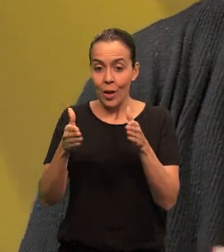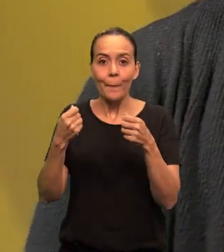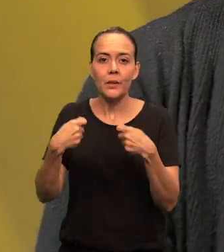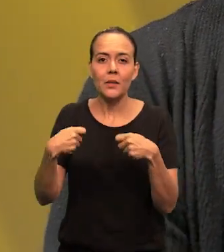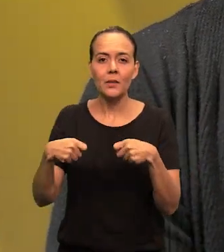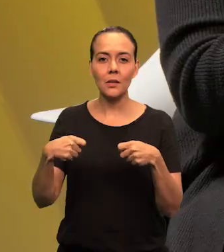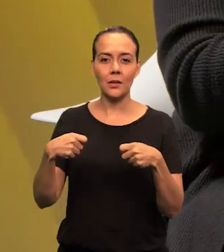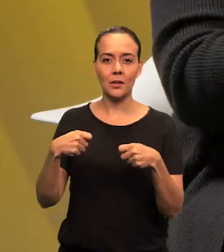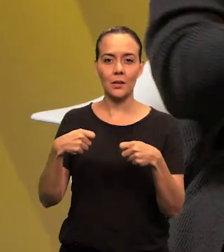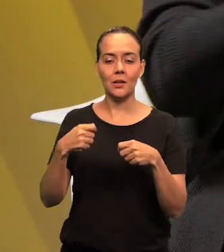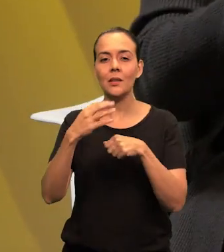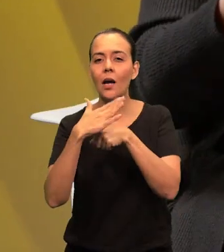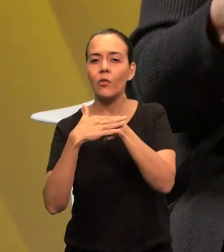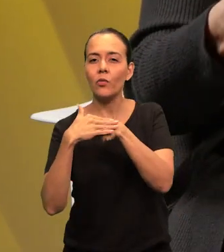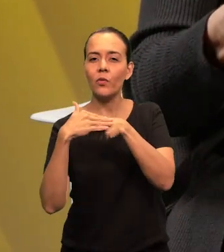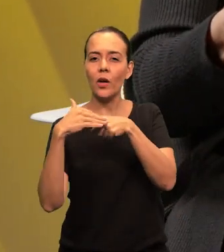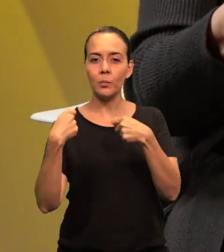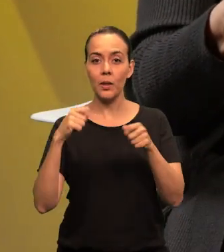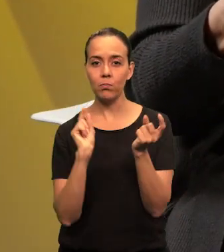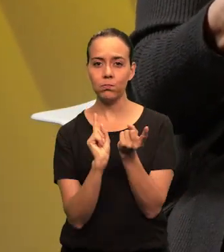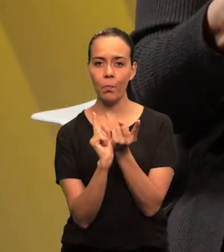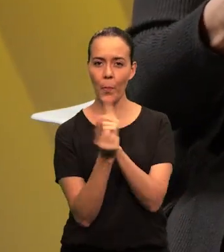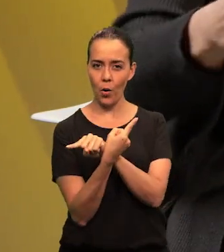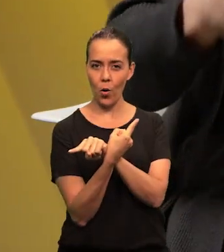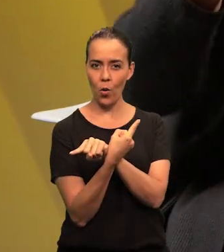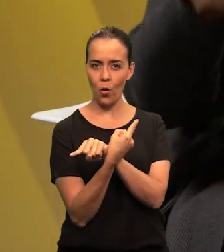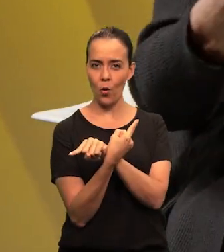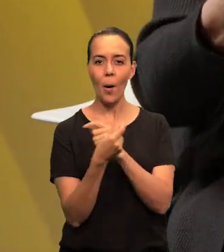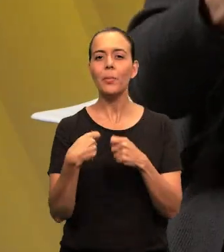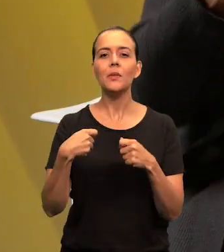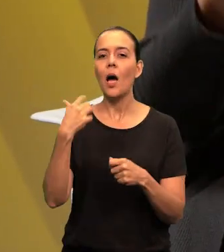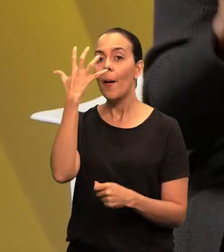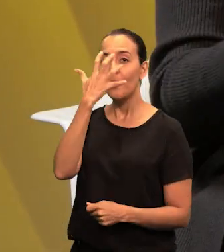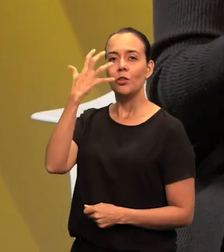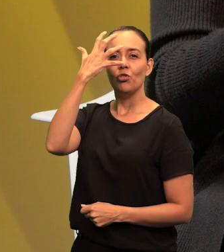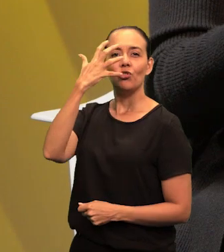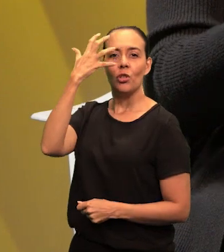do afeto, ele precisa da contradição, ele precisa das paixões.